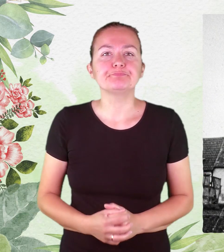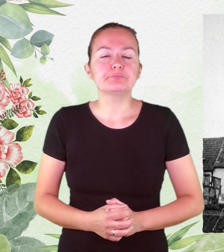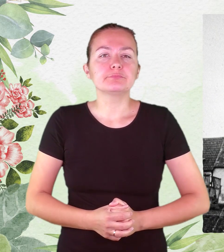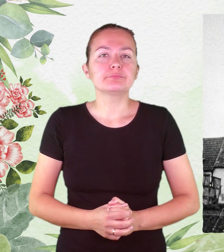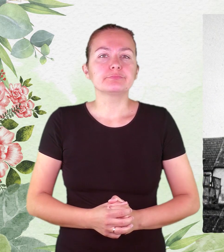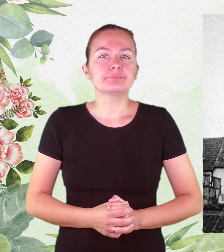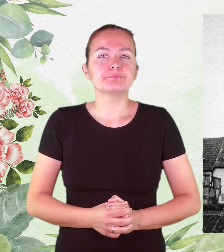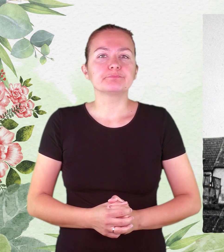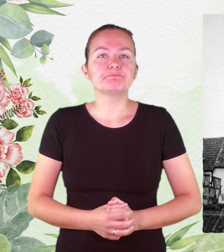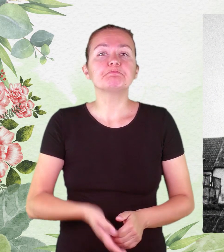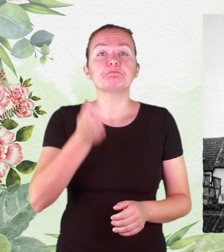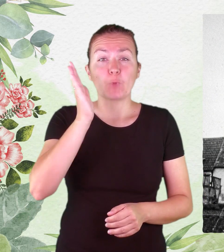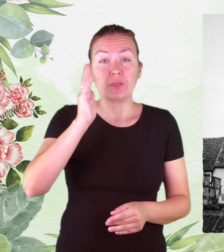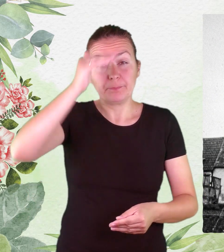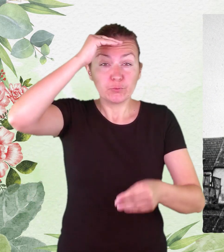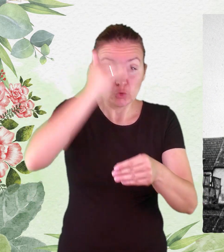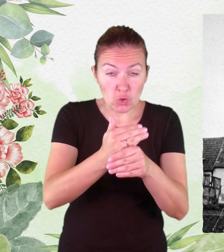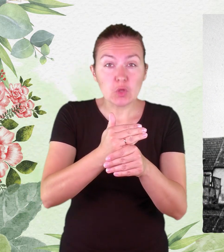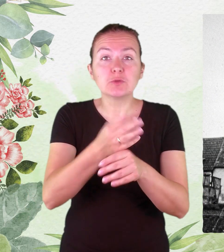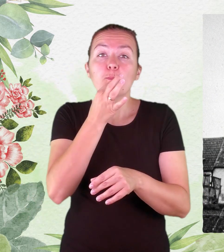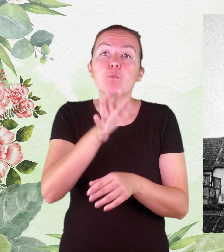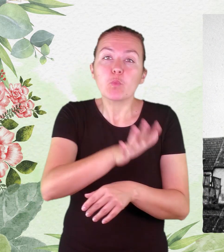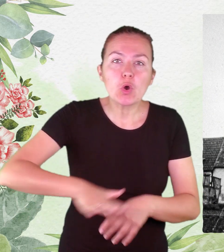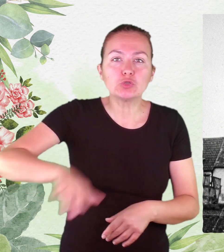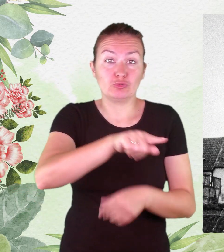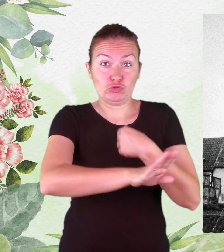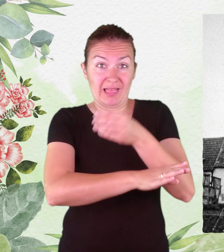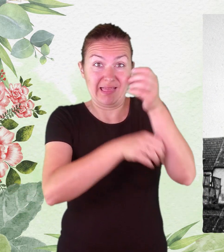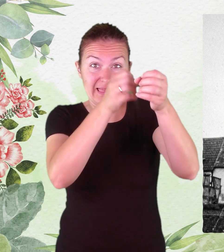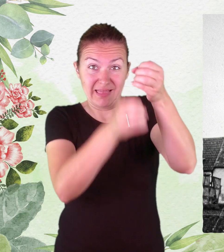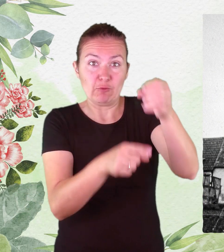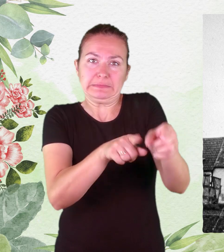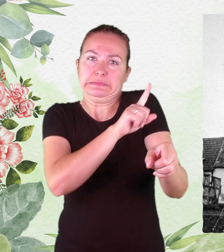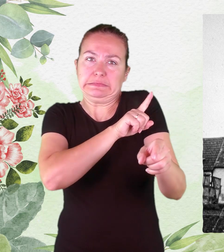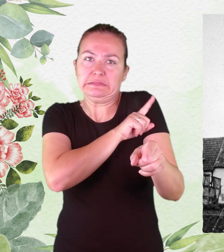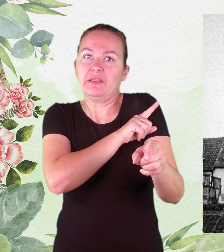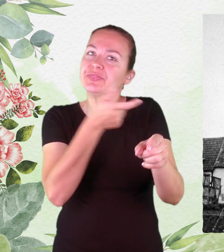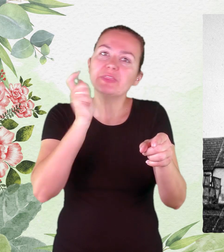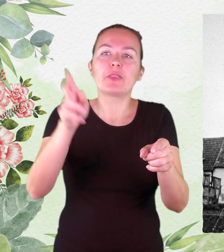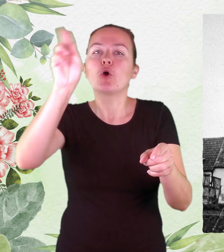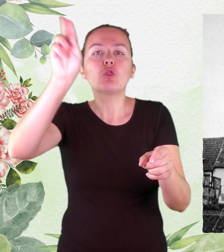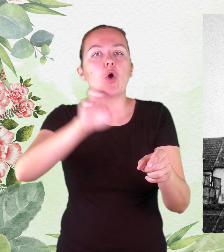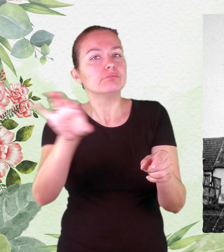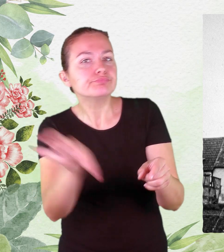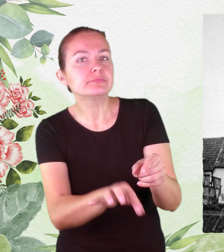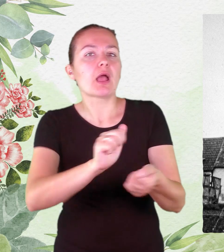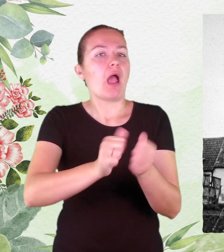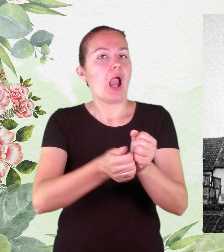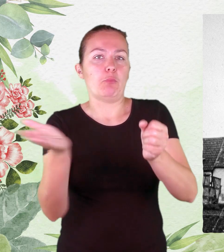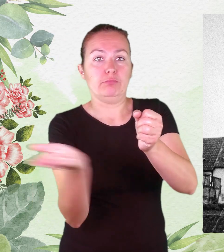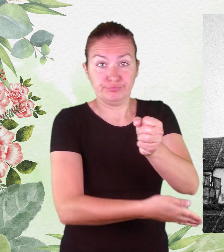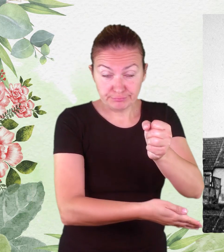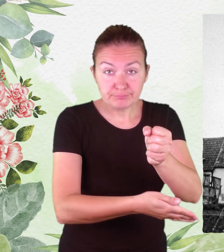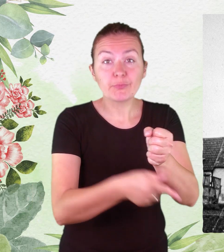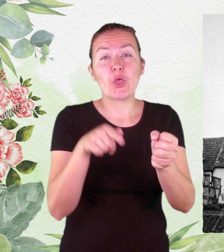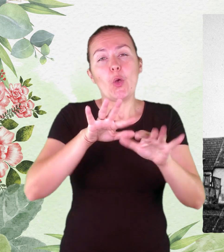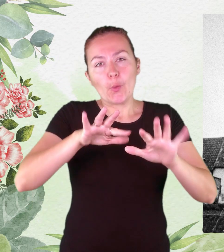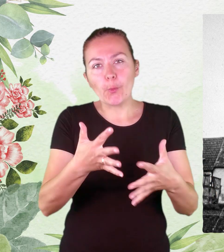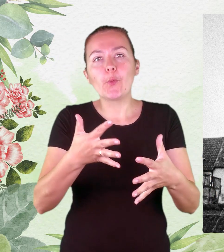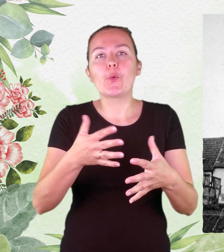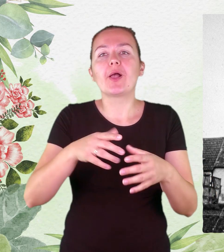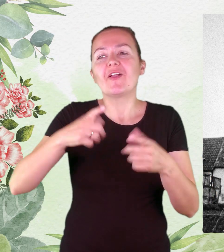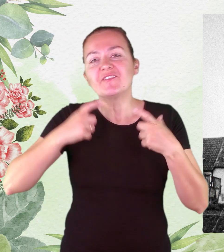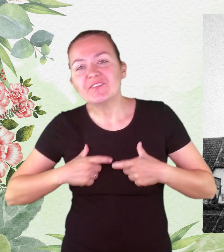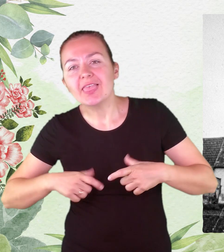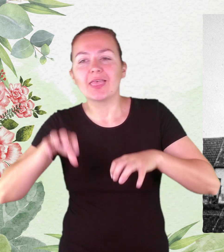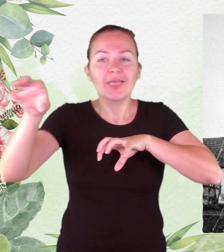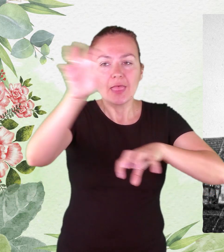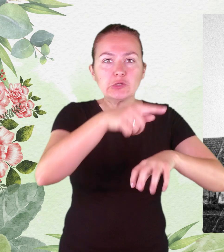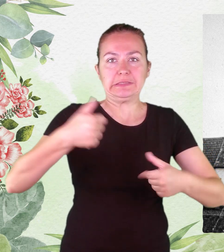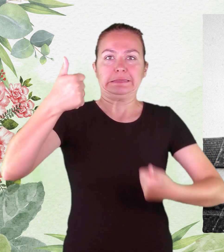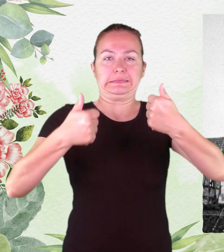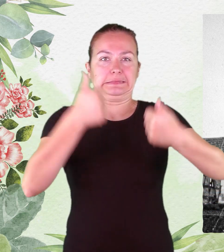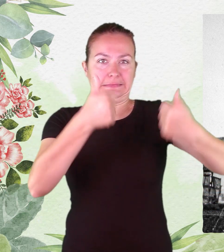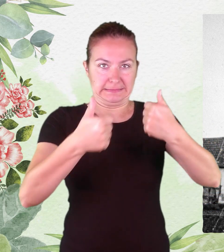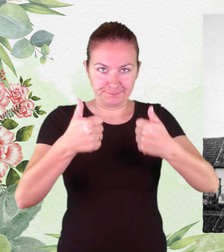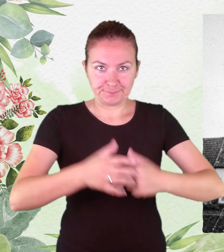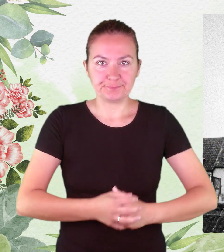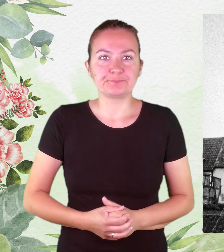Pilnowanie Maja: Nocą młodzież pilnuje drzewka, aby nikt go nie ściął ani nie ukradł. To czas rywalizacji między miejscowościami.